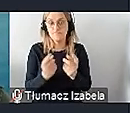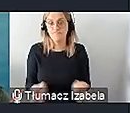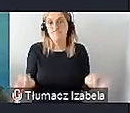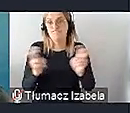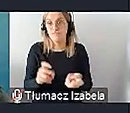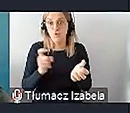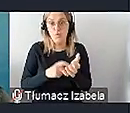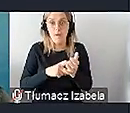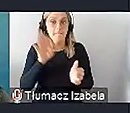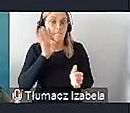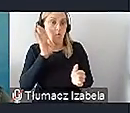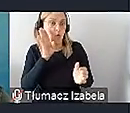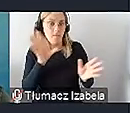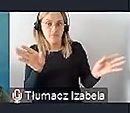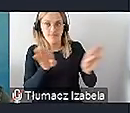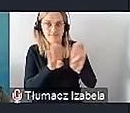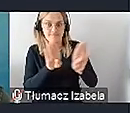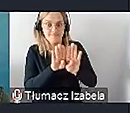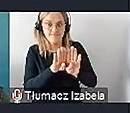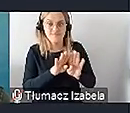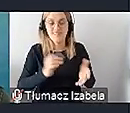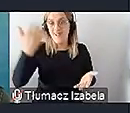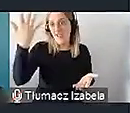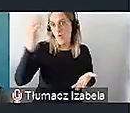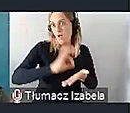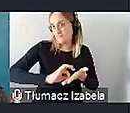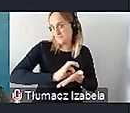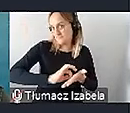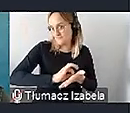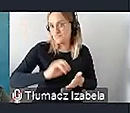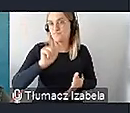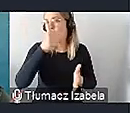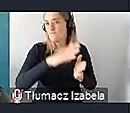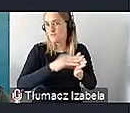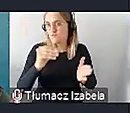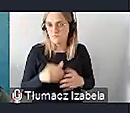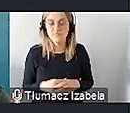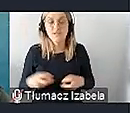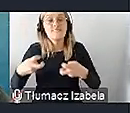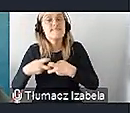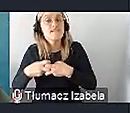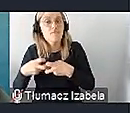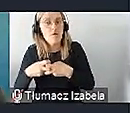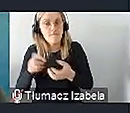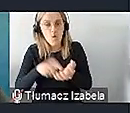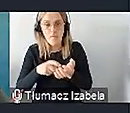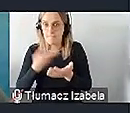bardzo podobna do swojego odręcznego pierwowzoru. Ta cyfrowa kurka też powstała bardzo prosto.